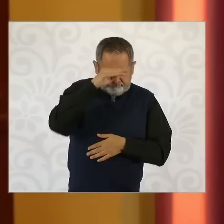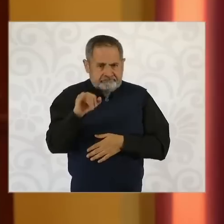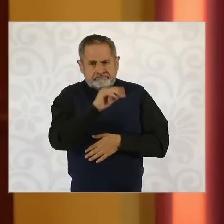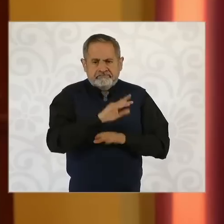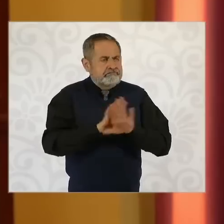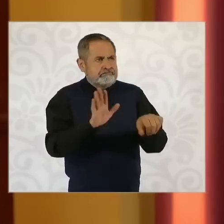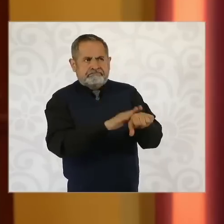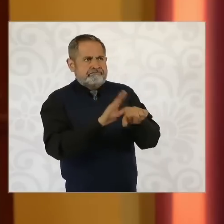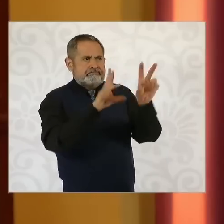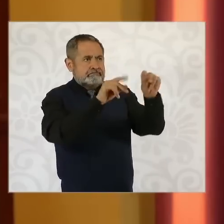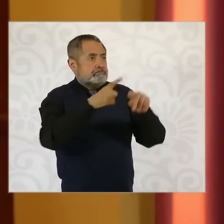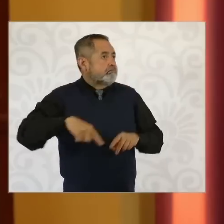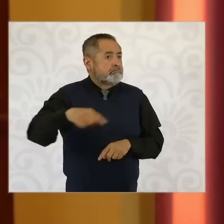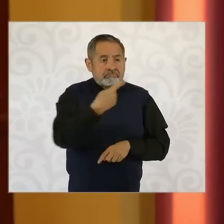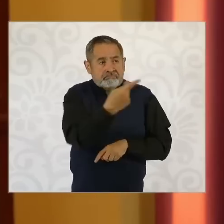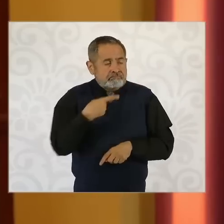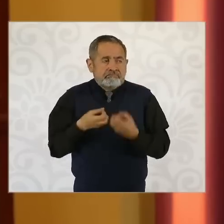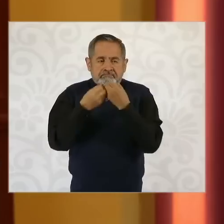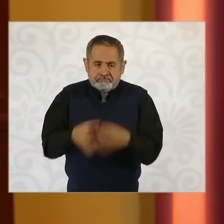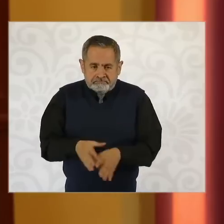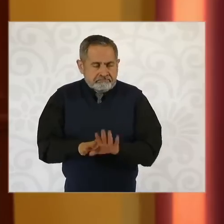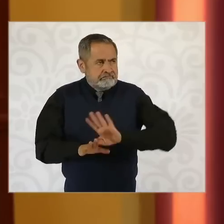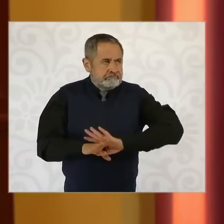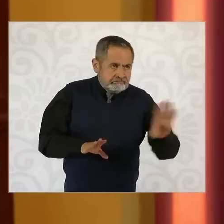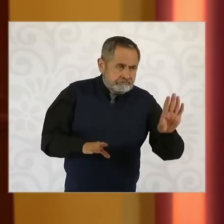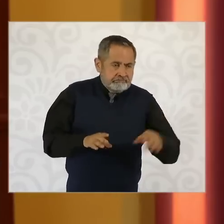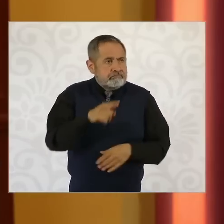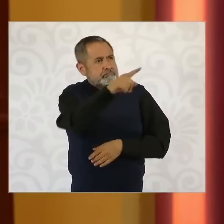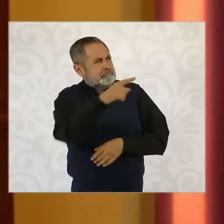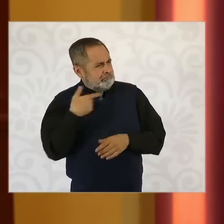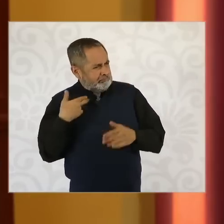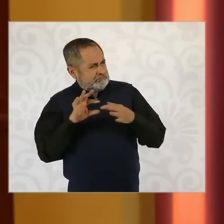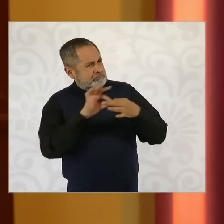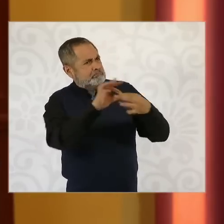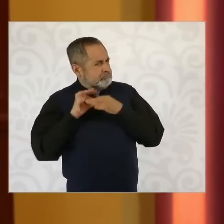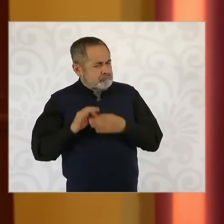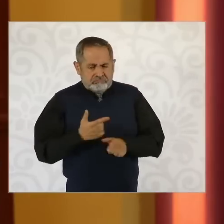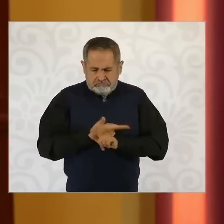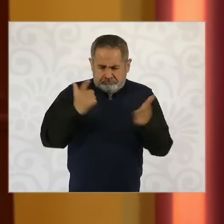dañaría la economía de ambas naciones y que además es contraria al espíritu de libertad económica que